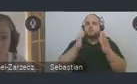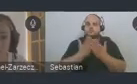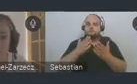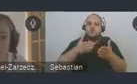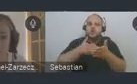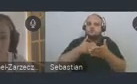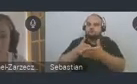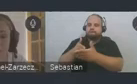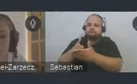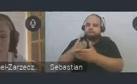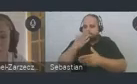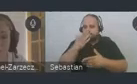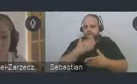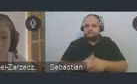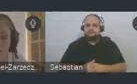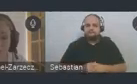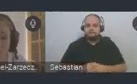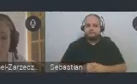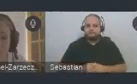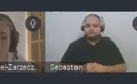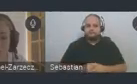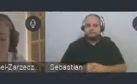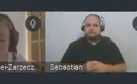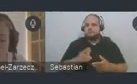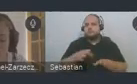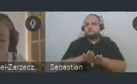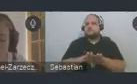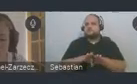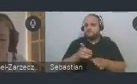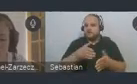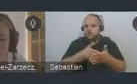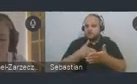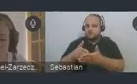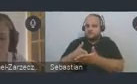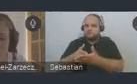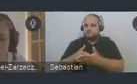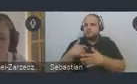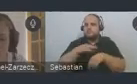Takie podstawowe ograniczenie, jak prowadziłam warsztaty dla cyfrowych debiutantów.